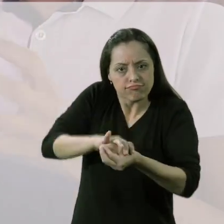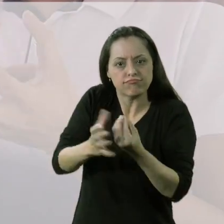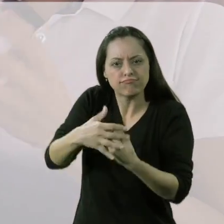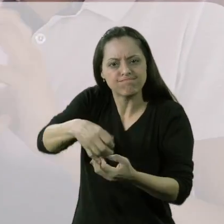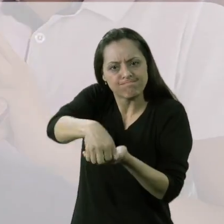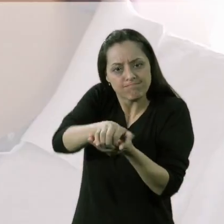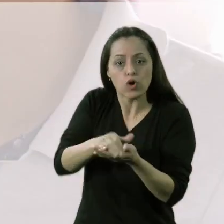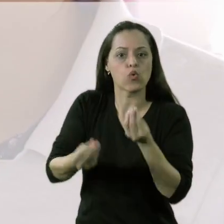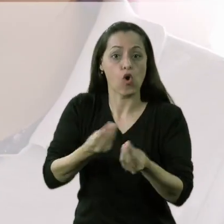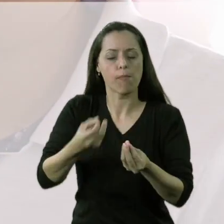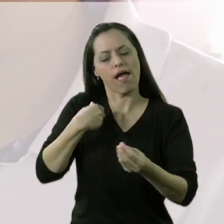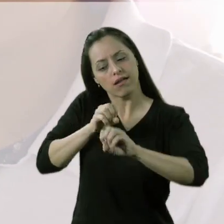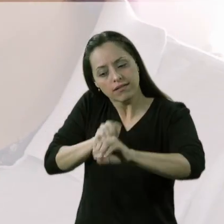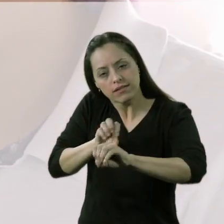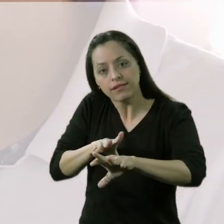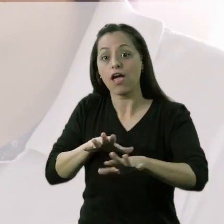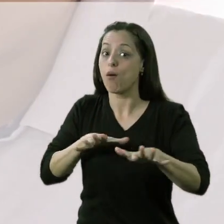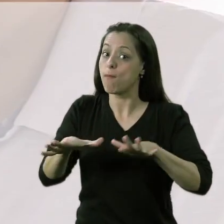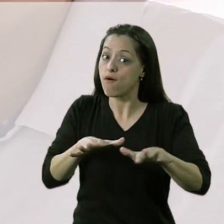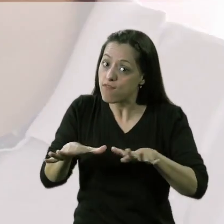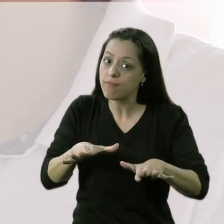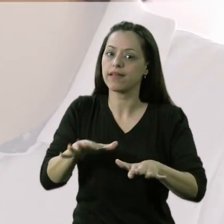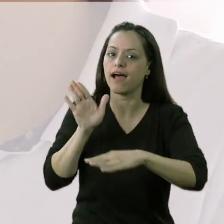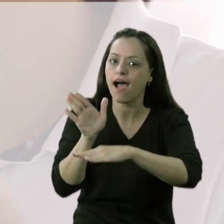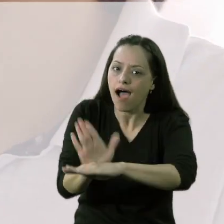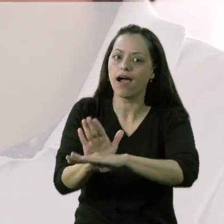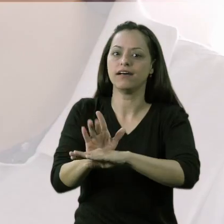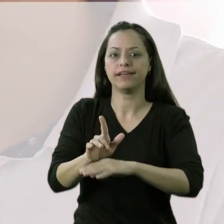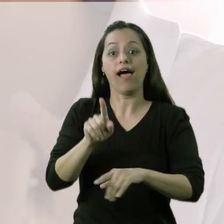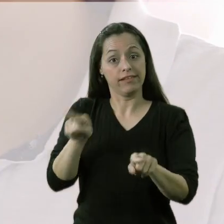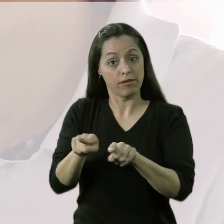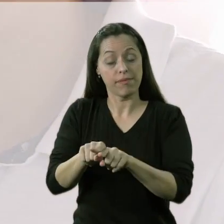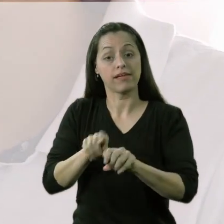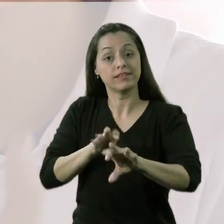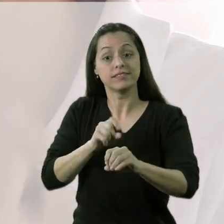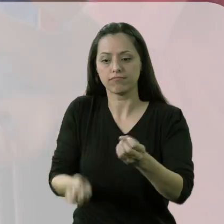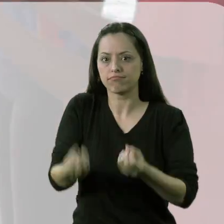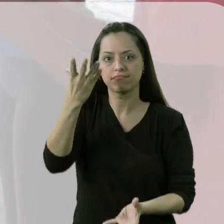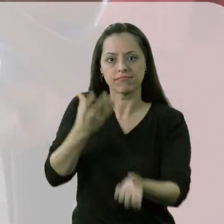então a gente trabalha bem isso. Eu ensinei o movimento básico, que é o joga para cima e pára, com duas bolas.